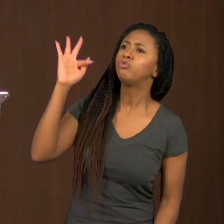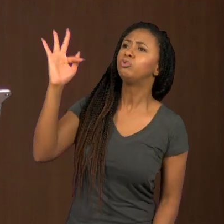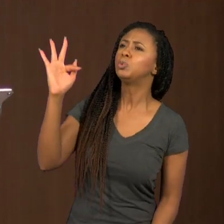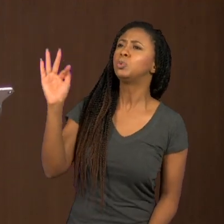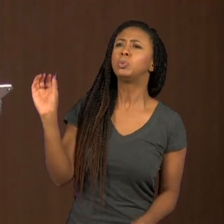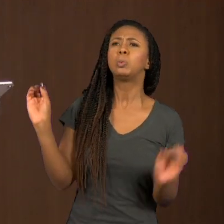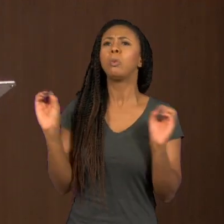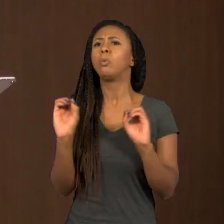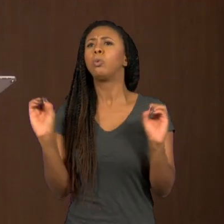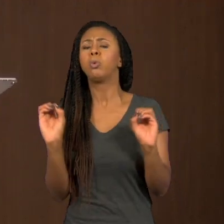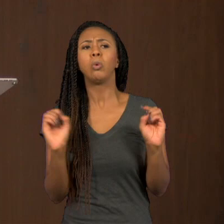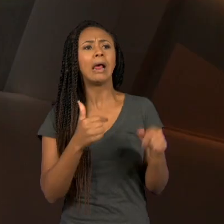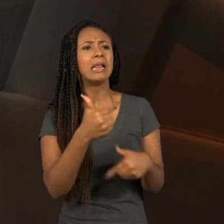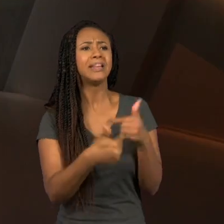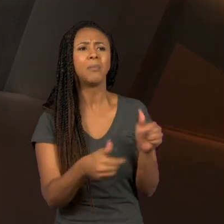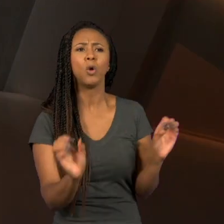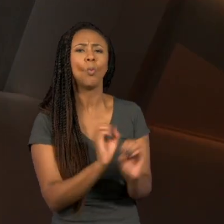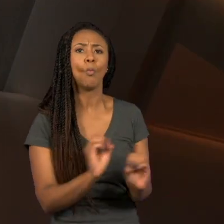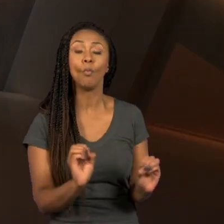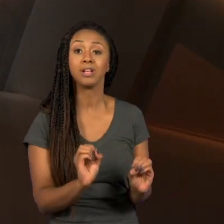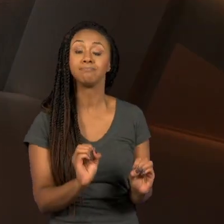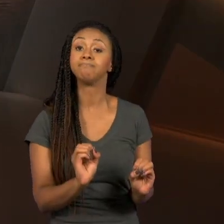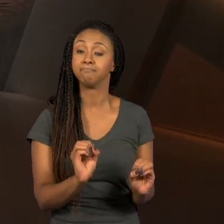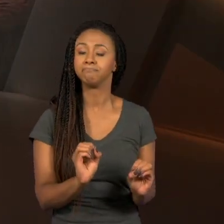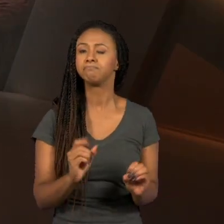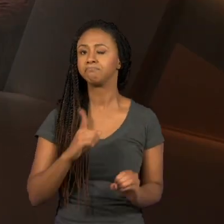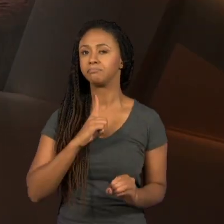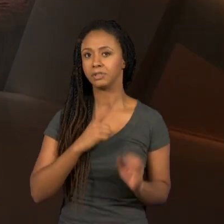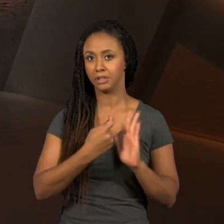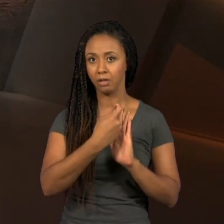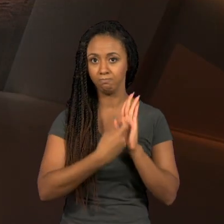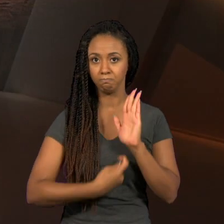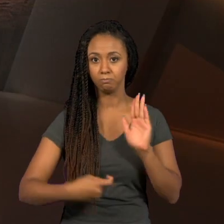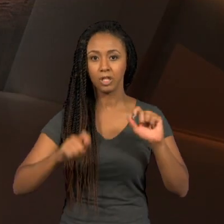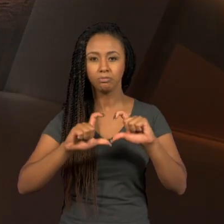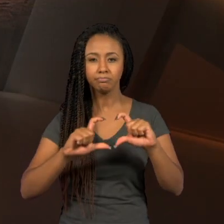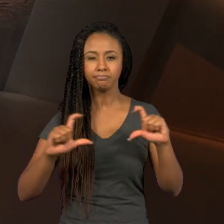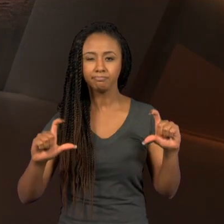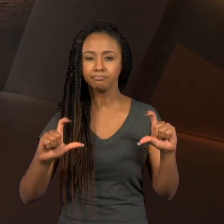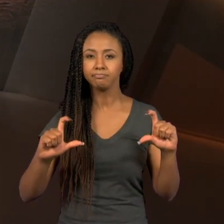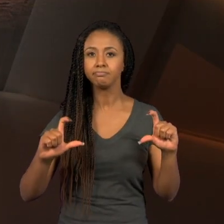"MORTE E VIDA SEVERINA" EM QUE ELE, SEVERINO, DIZ